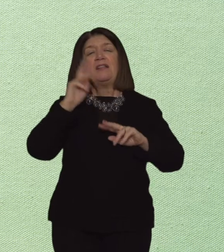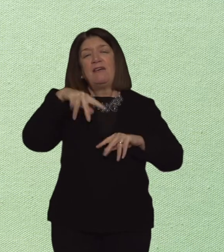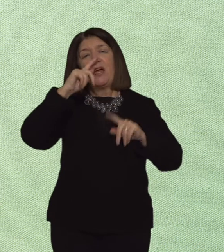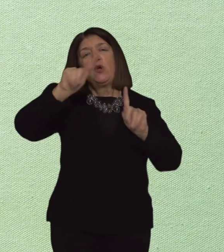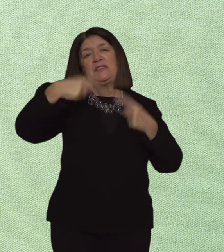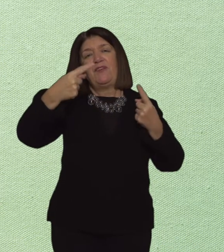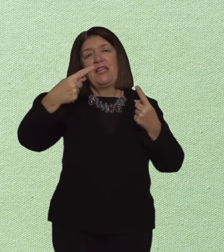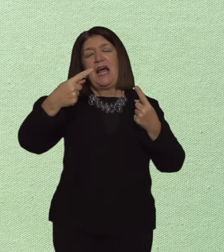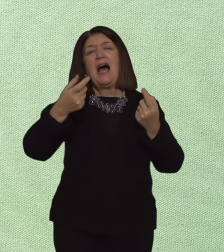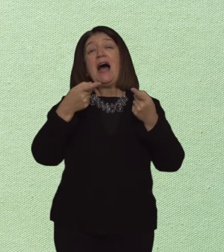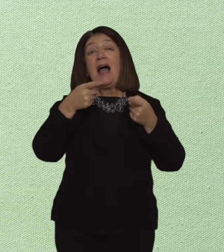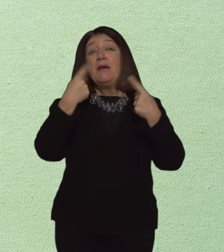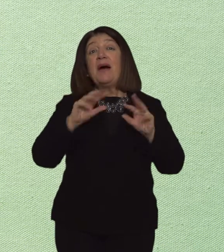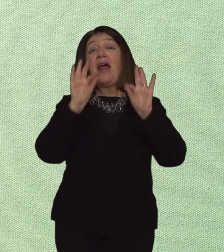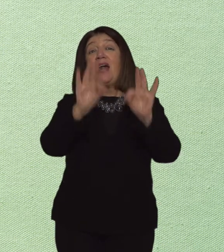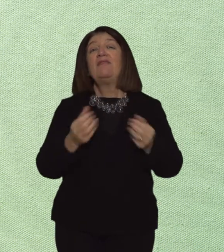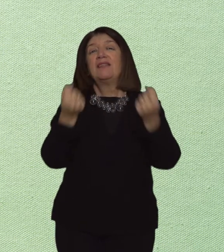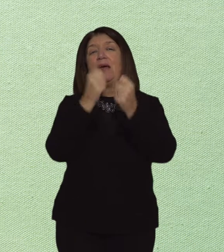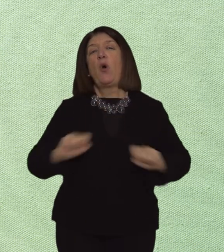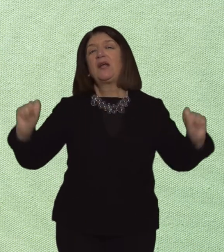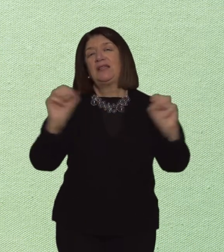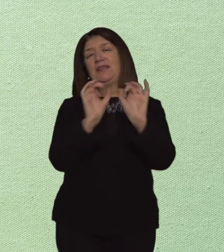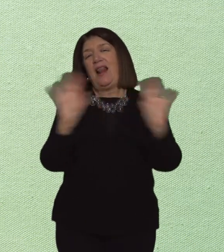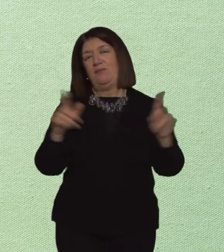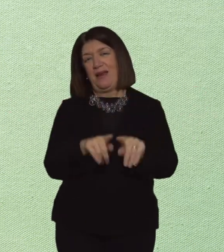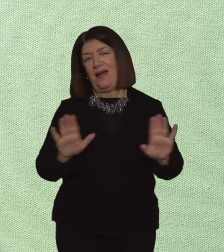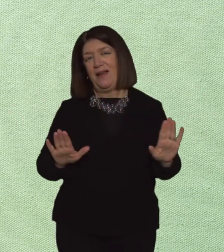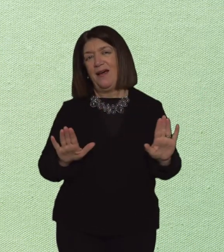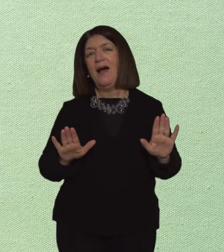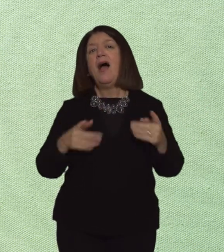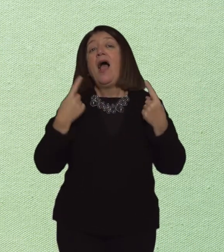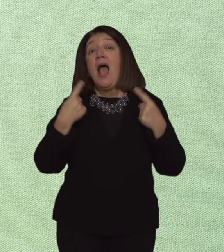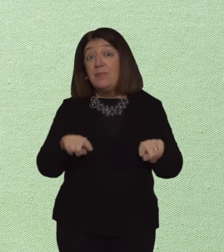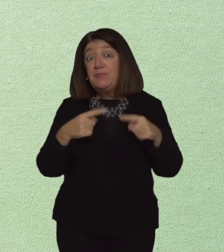che hanno bisogno certamente di essere rinnovate, è quello proprio di ricordarsi